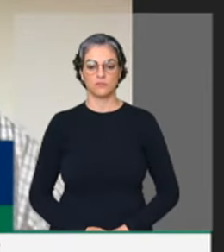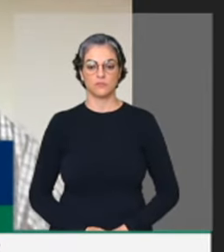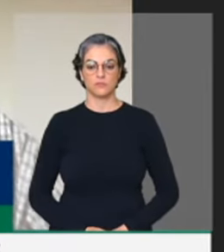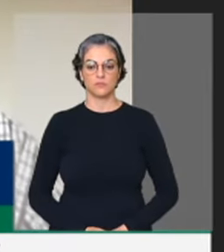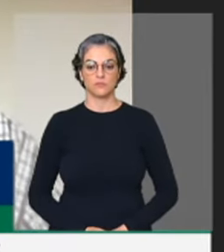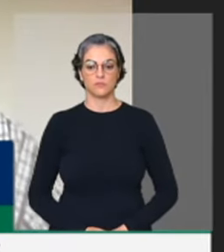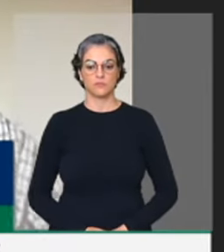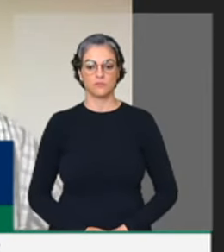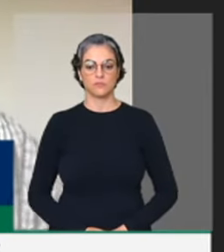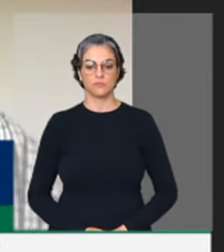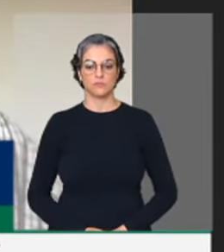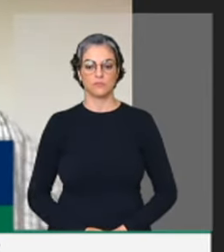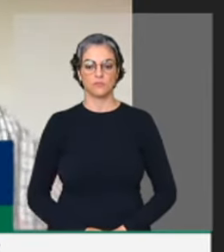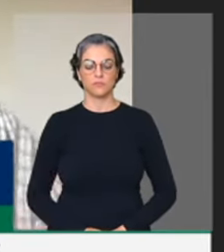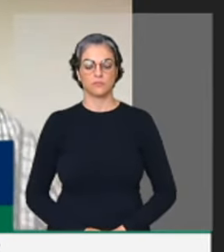PAGAMENTO AO SUS DE VACINAS POR PARTE DO SETOR PRIVADO JÁ